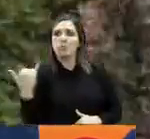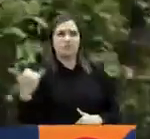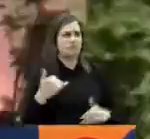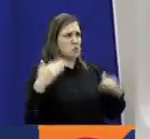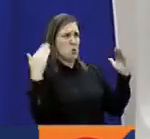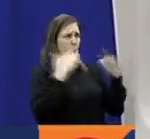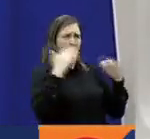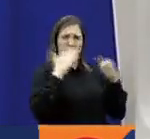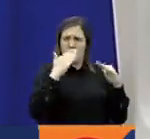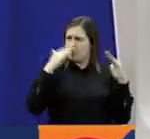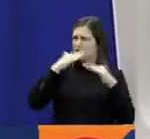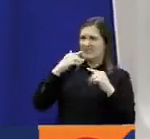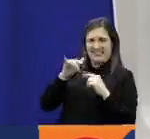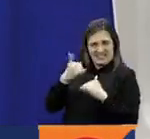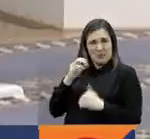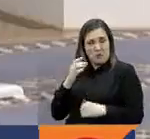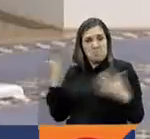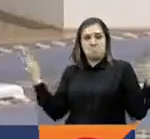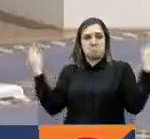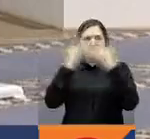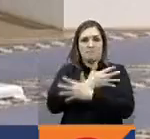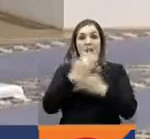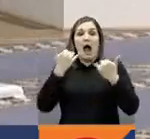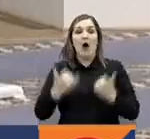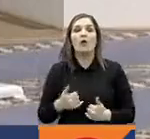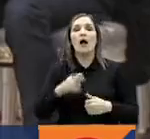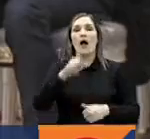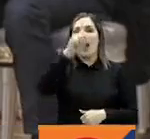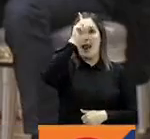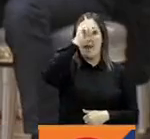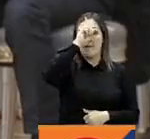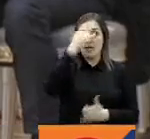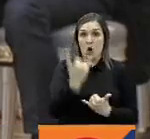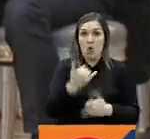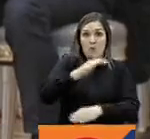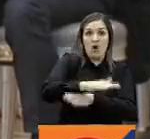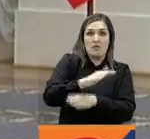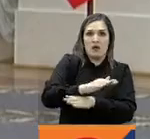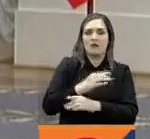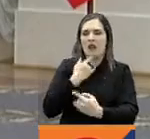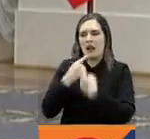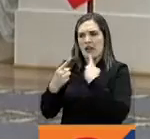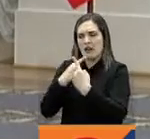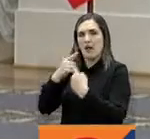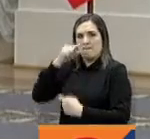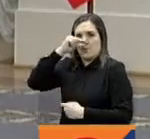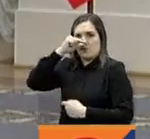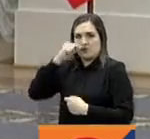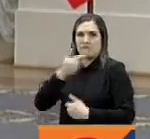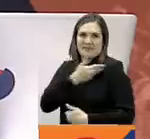AFIRMAN HABER TENIDO QUE BATIR CINCO SABOTEADORES QUE EN TERRITORIO DESDE UCRANIA, QUE NIEGA TALES HECHOS. ALEMANIA